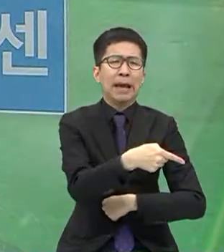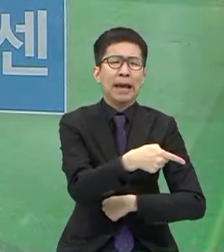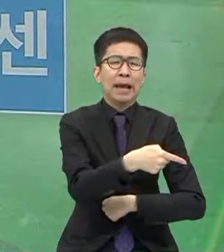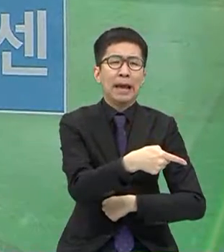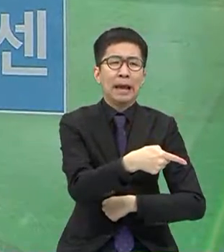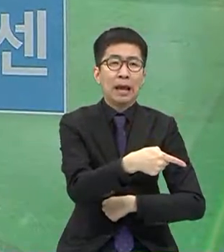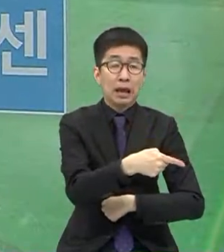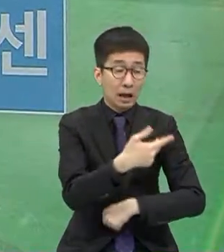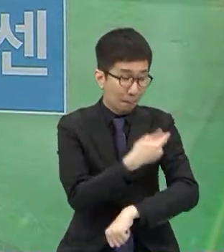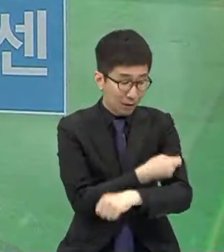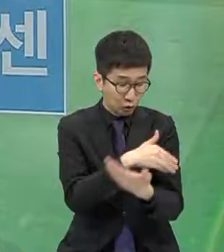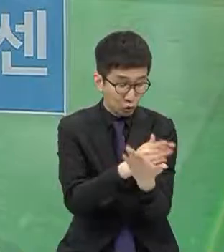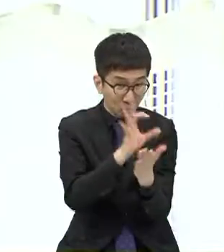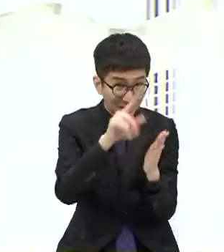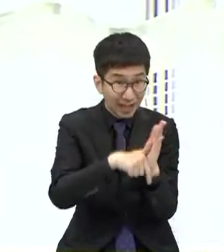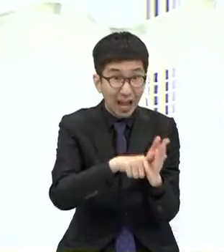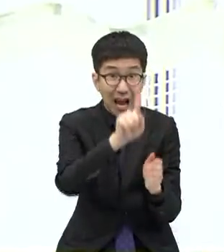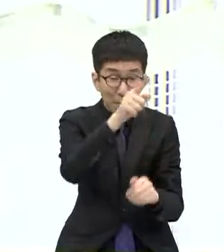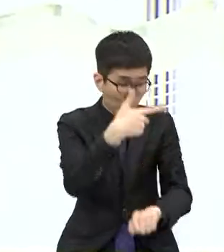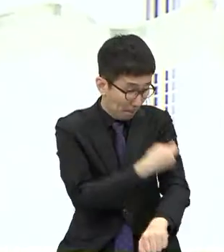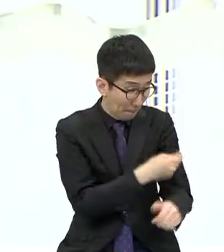백신 종류별로는 한 차례 맞는 얀센 접종자가 가장 많았습니다.